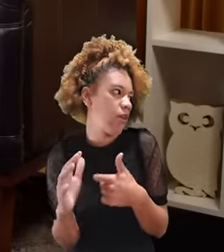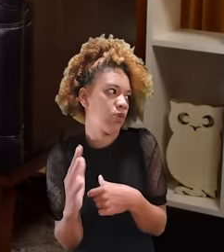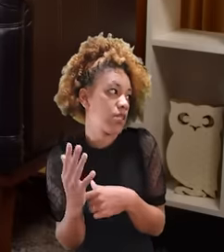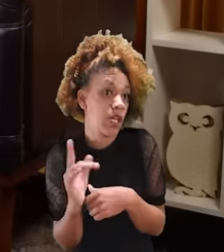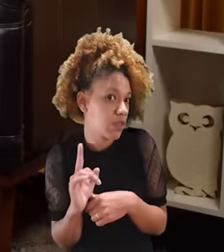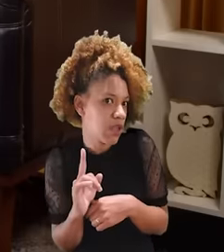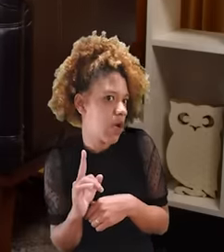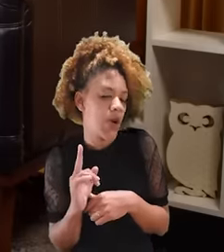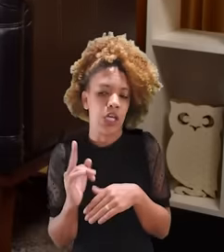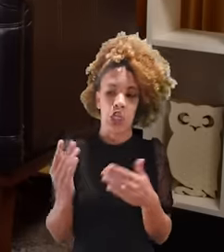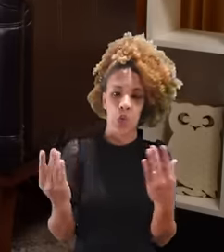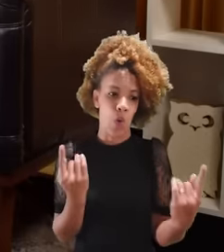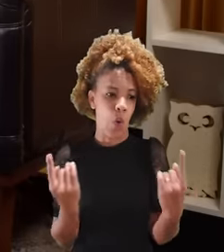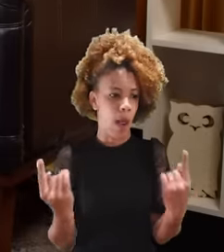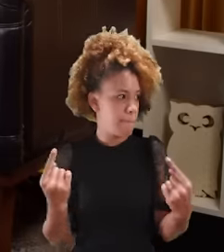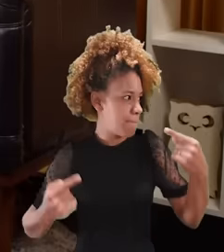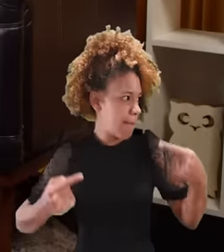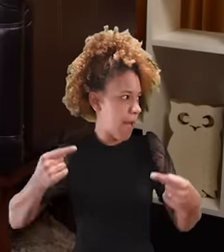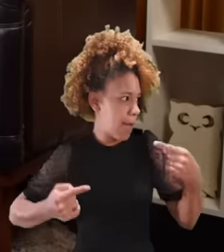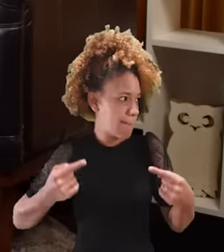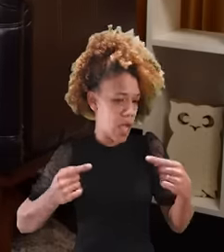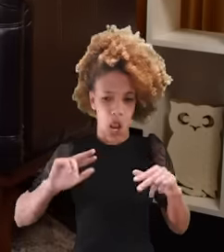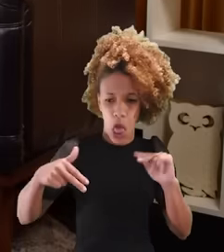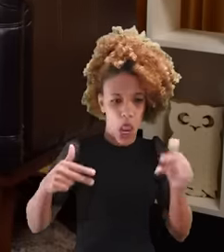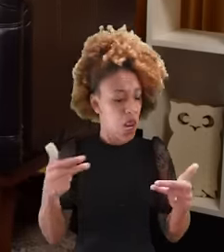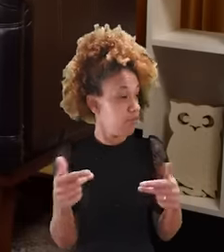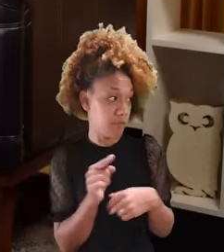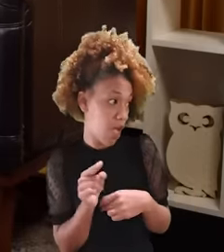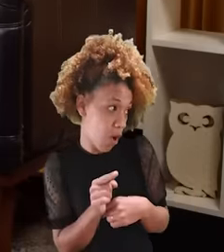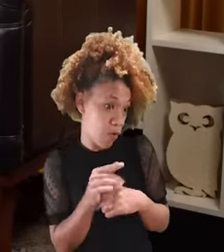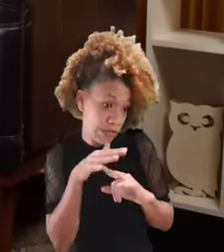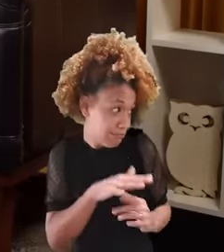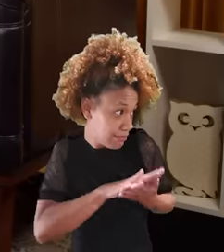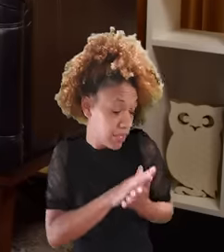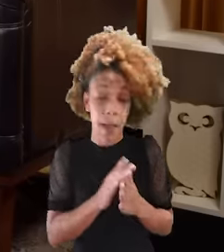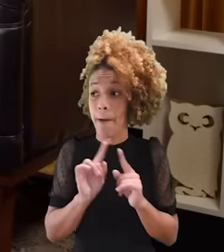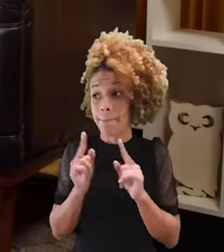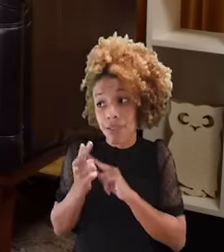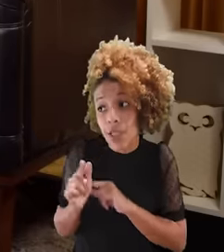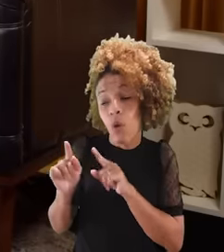que ambos lados estavam sendo genocidas um com o outro e havia outros níveis tantos de